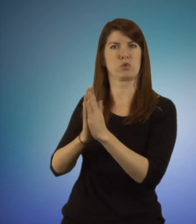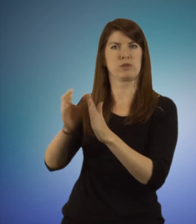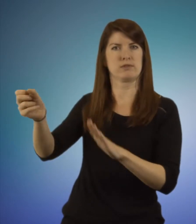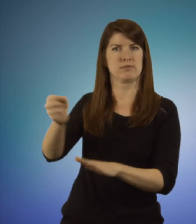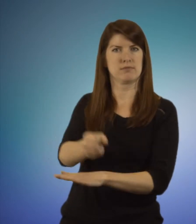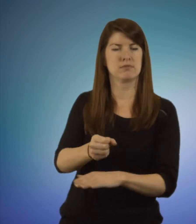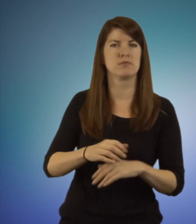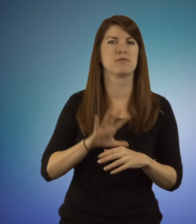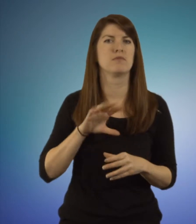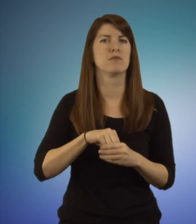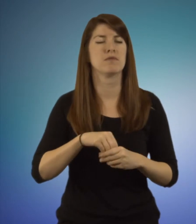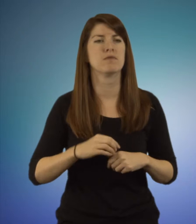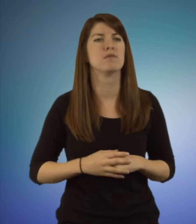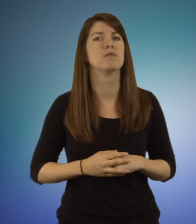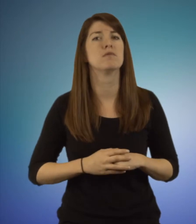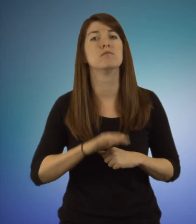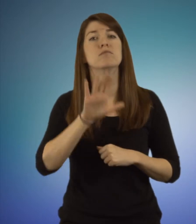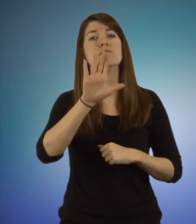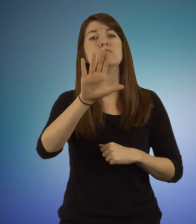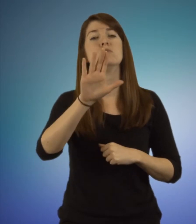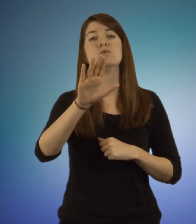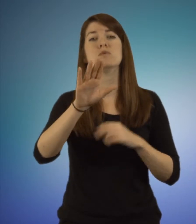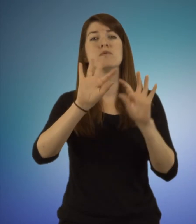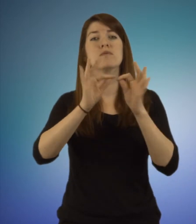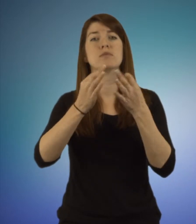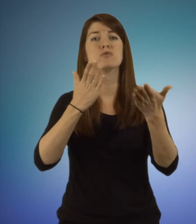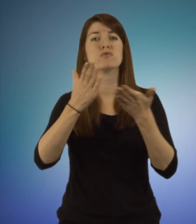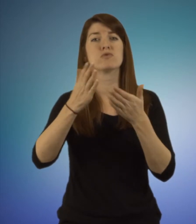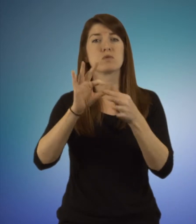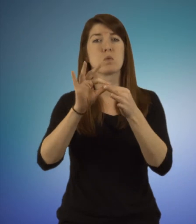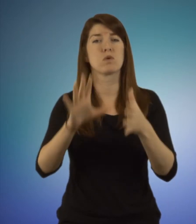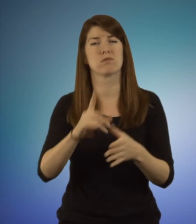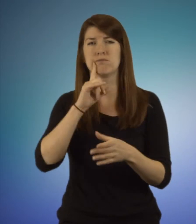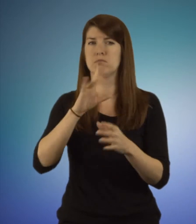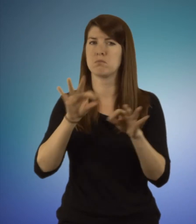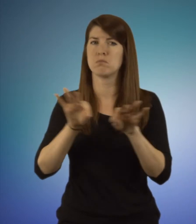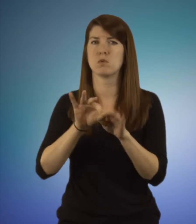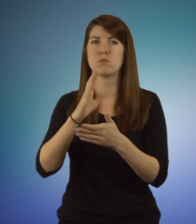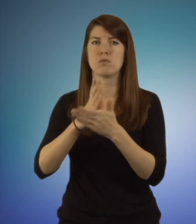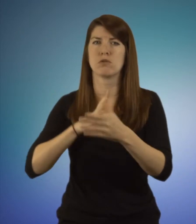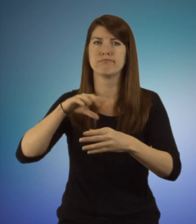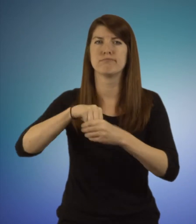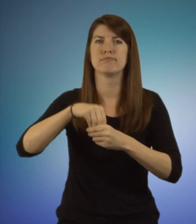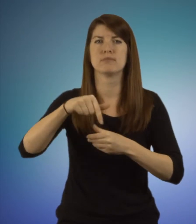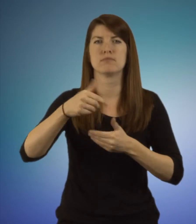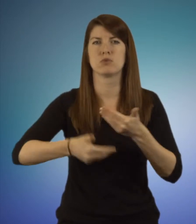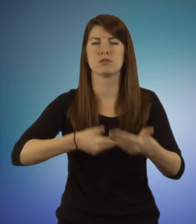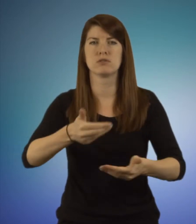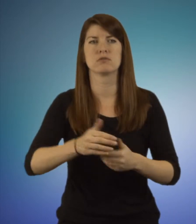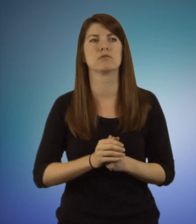un fisioterapeuta, o un especialista en diagnósticos de algún tipo, pueden estar